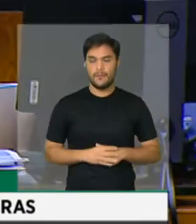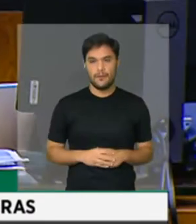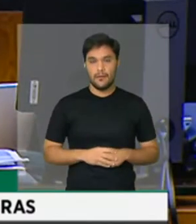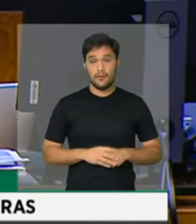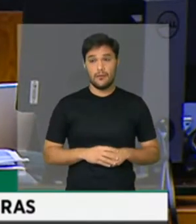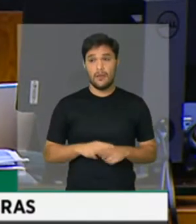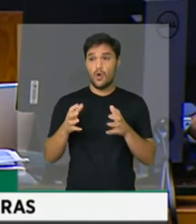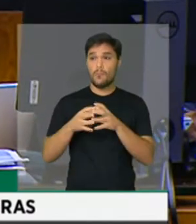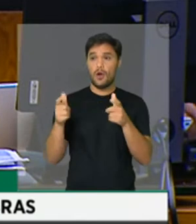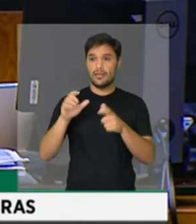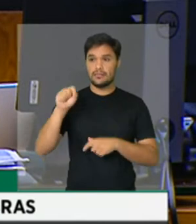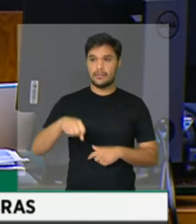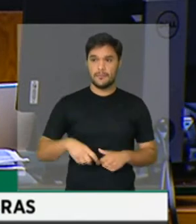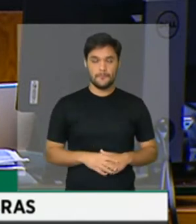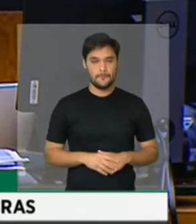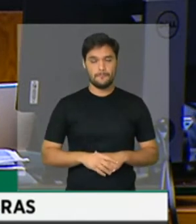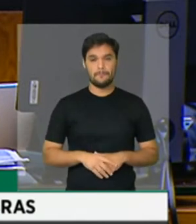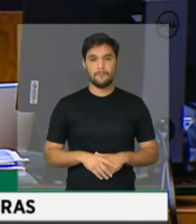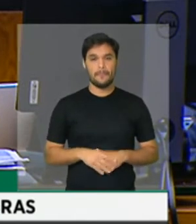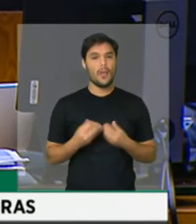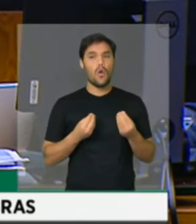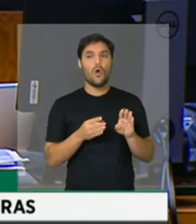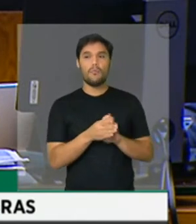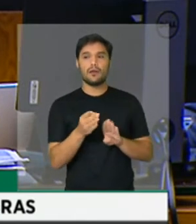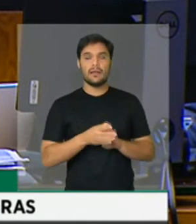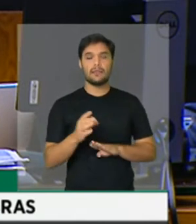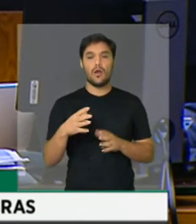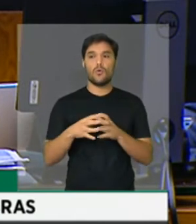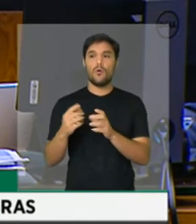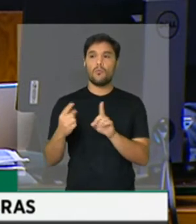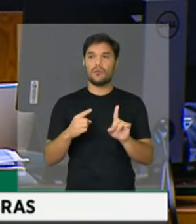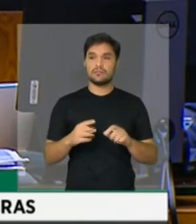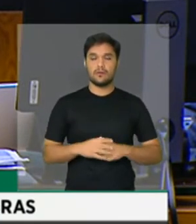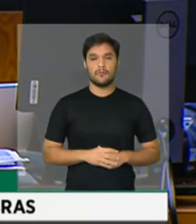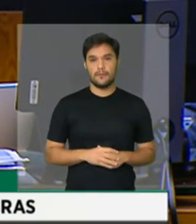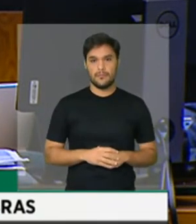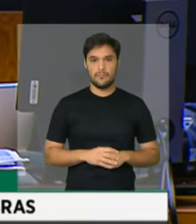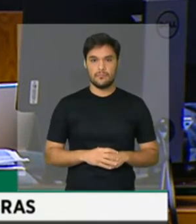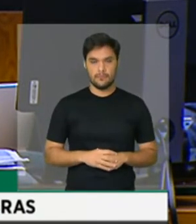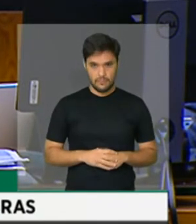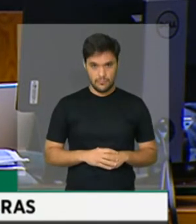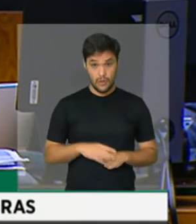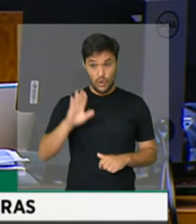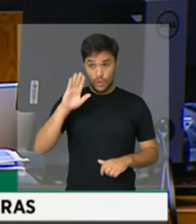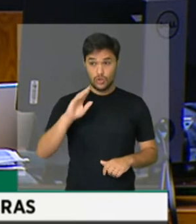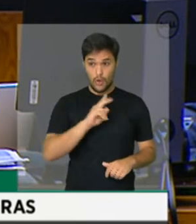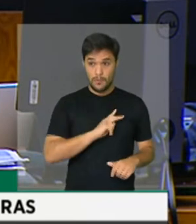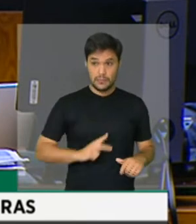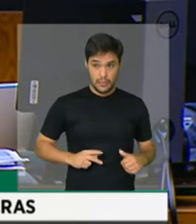RETIRADA DAS NOTAS, MAS A REPRENSO EXTREMAMENTE DURA QUE O SENHOR SABE DAR, É ISSO QUE EU PEÇO A VOSSA EXCELÊNCIA,